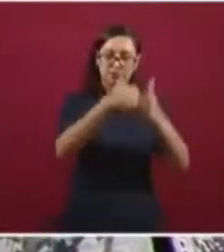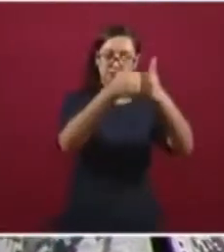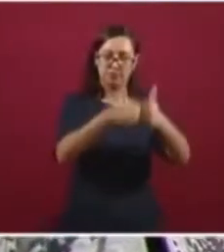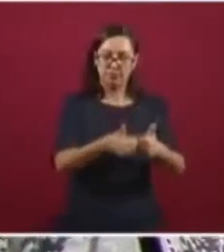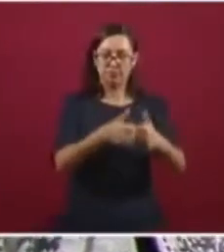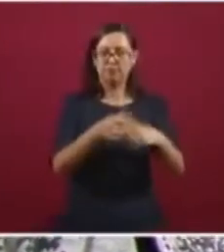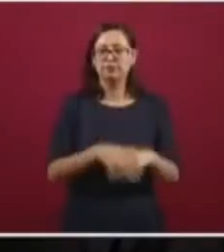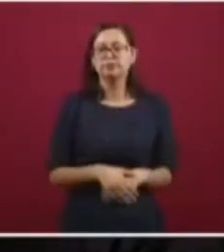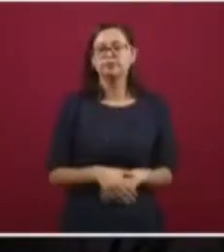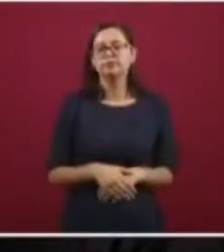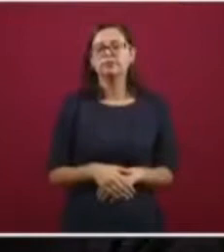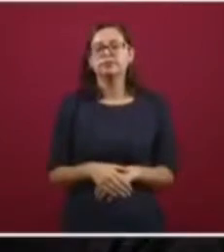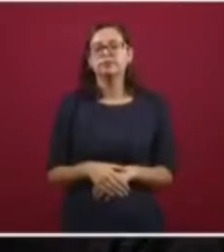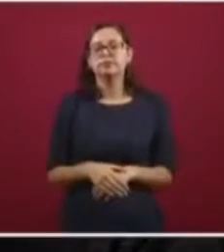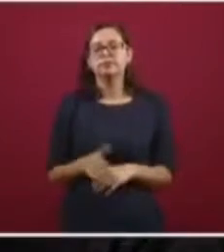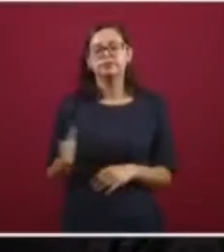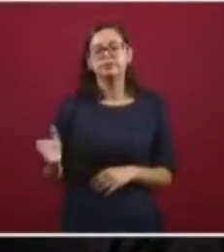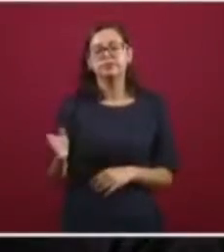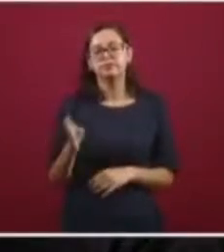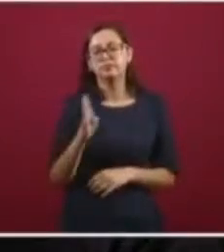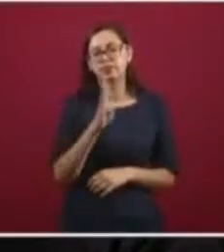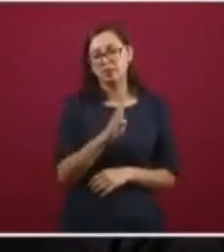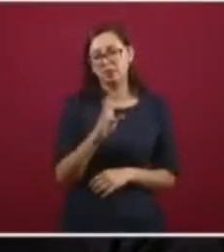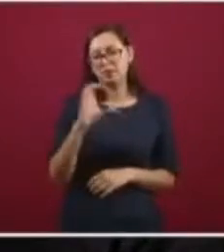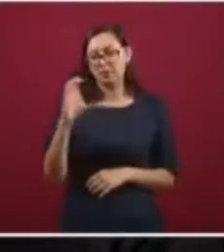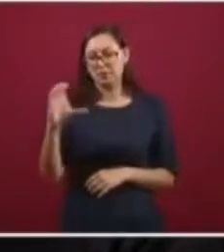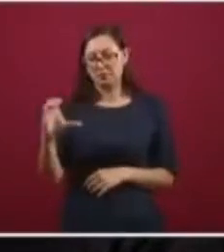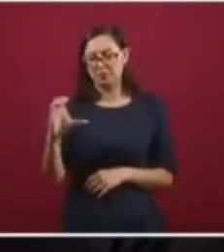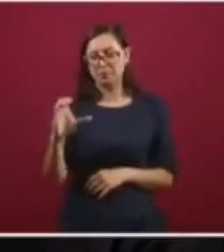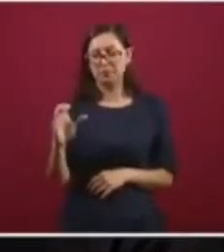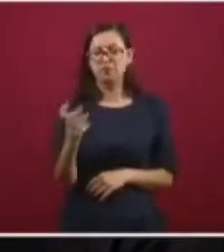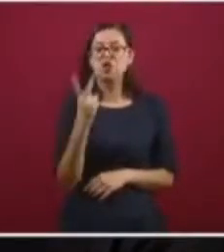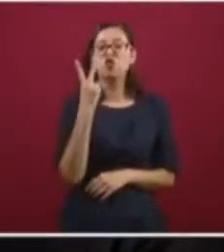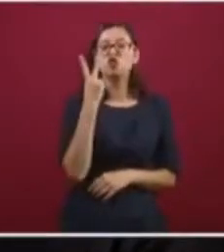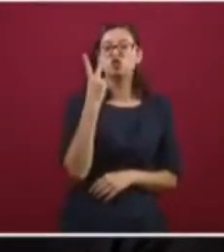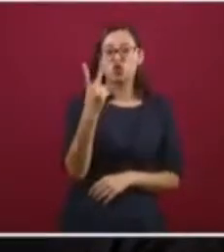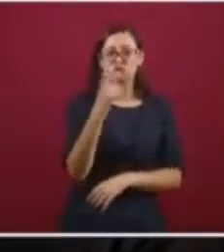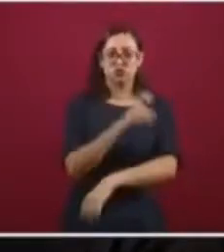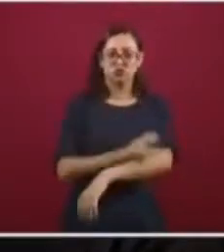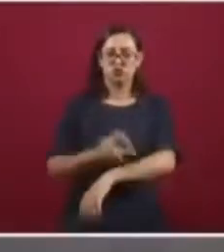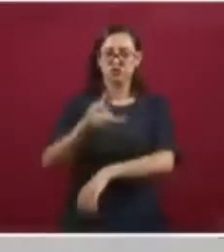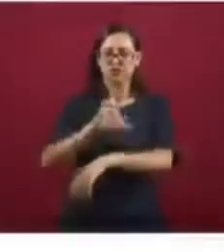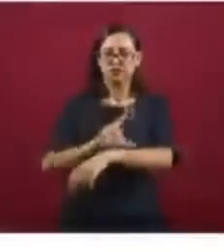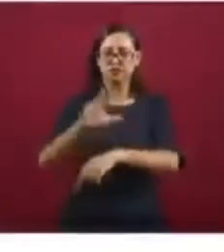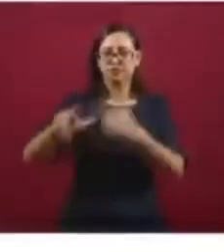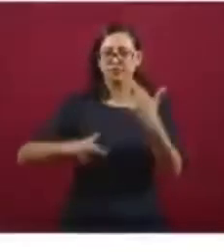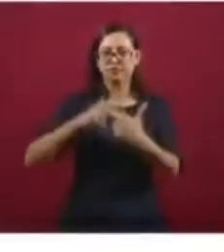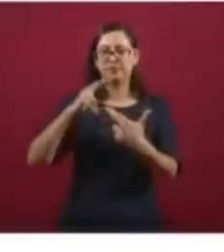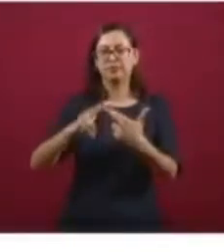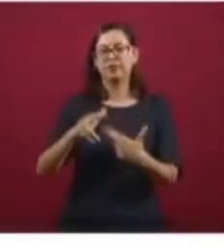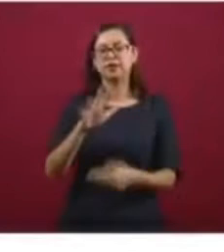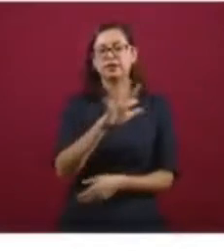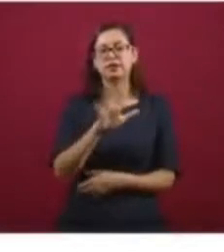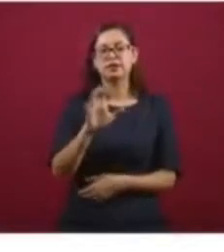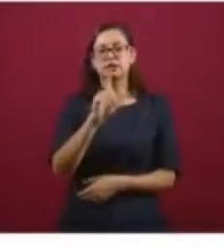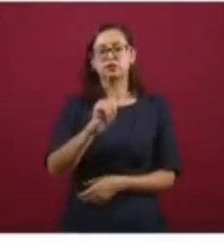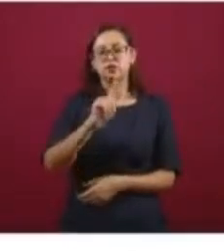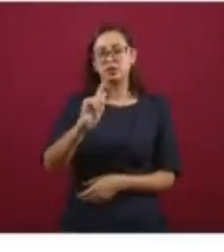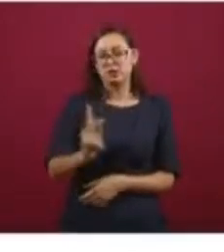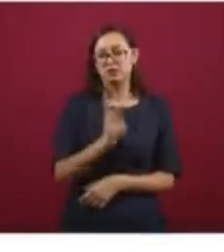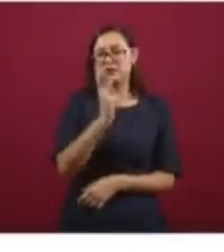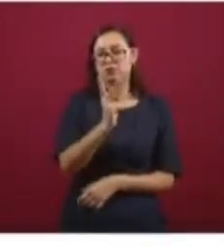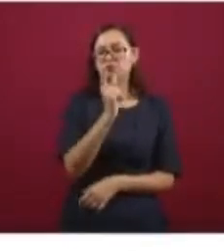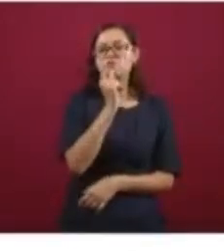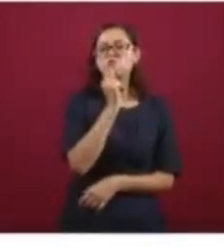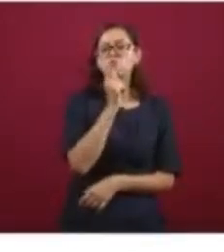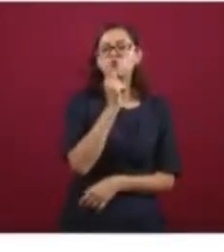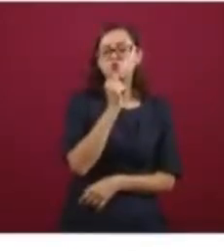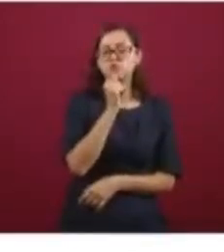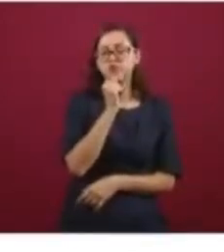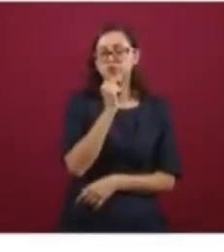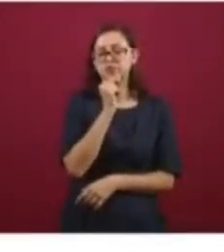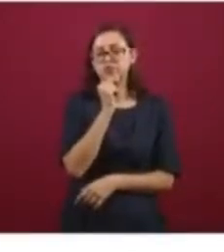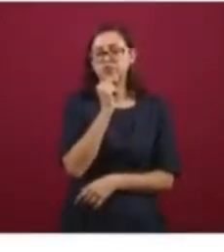Baja California tiene dos coordinaciones regionales con 572 elementos, pero también en Baja California